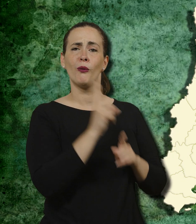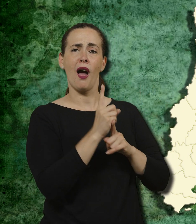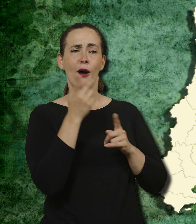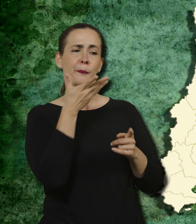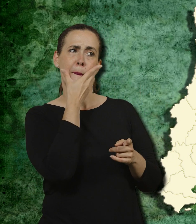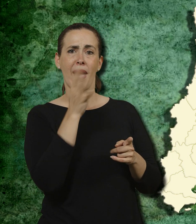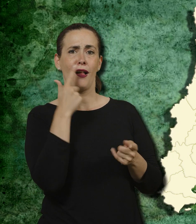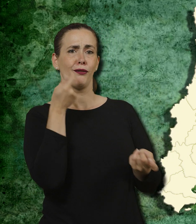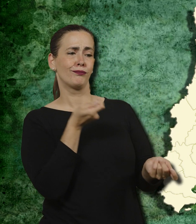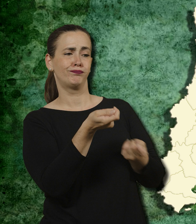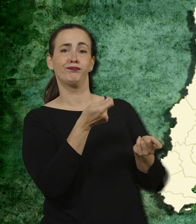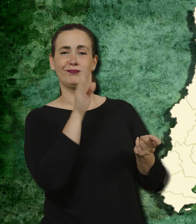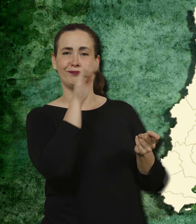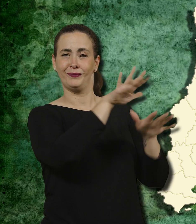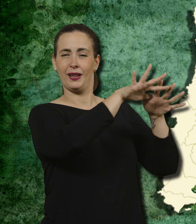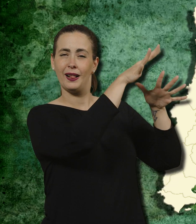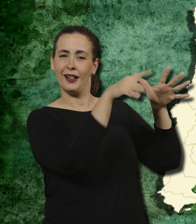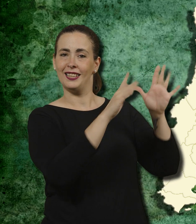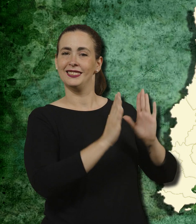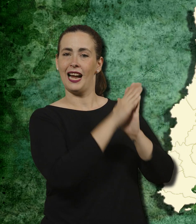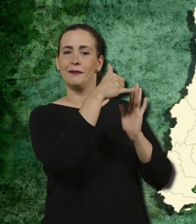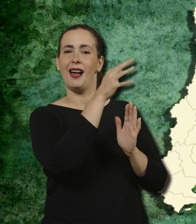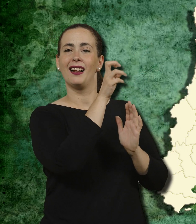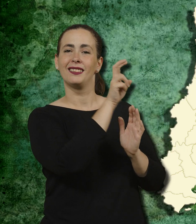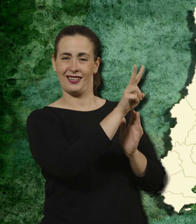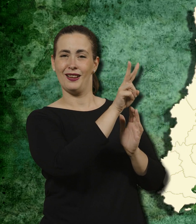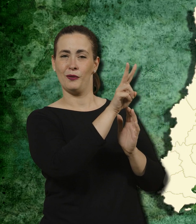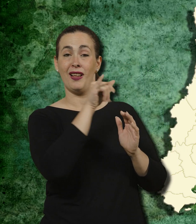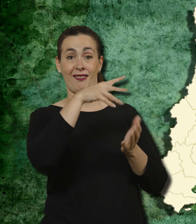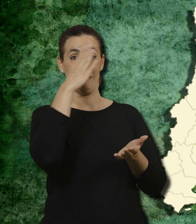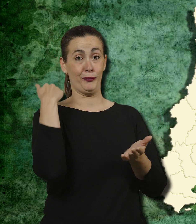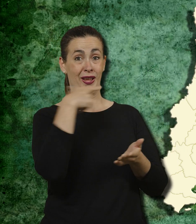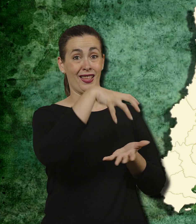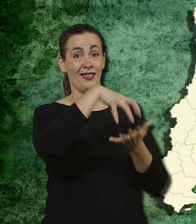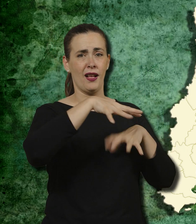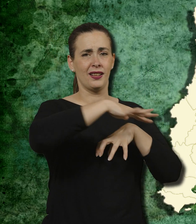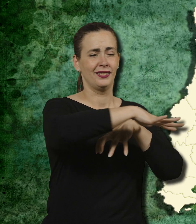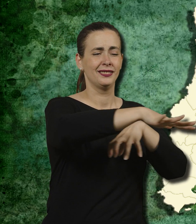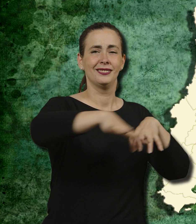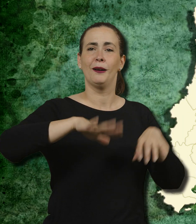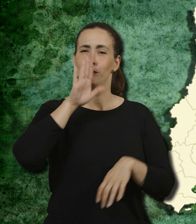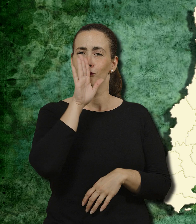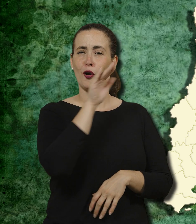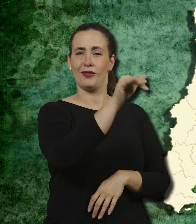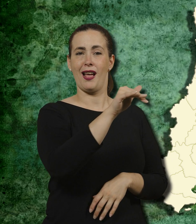Destacat: Vigilada pel turó de Sant Mateu i delimitada per les carenes del Turó d'en Cases